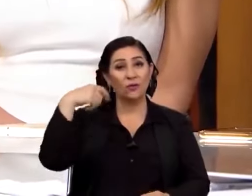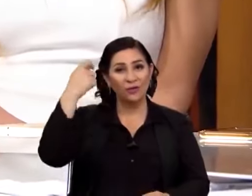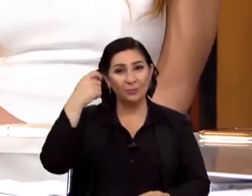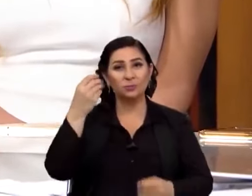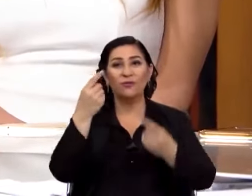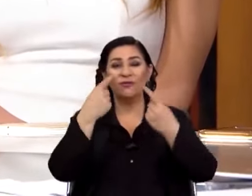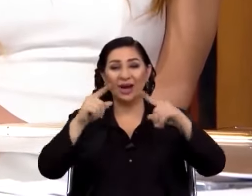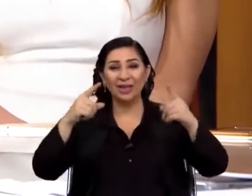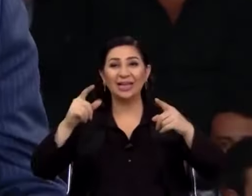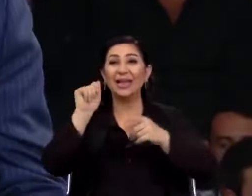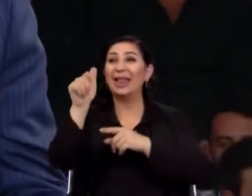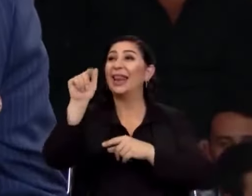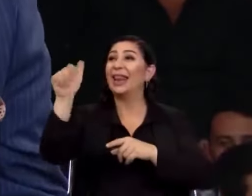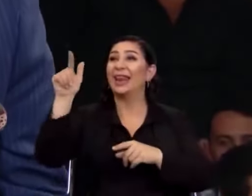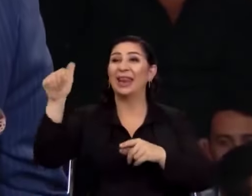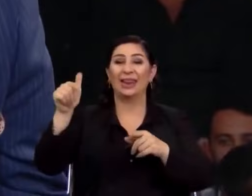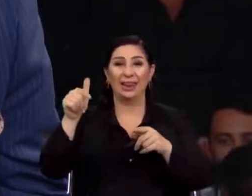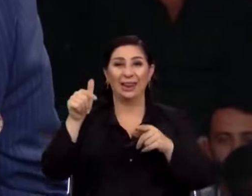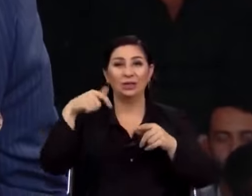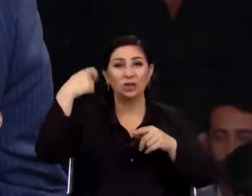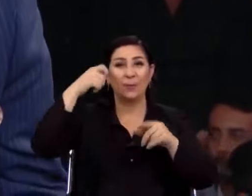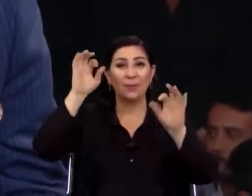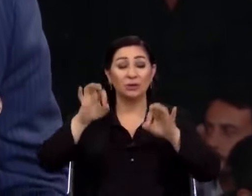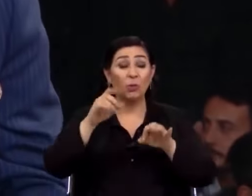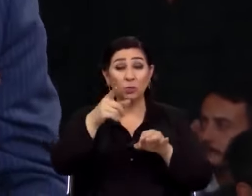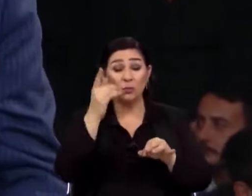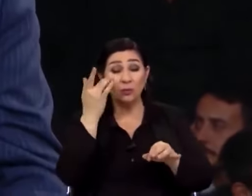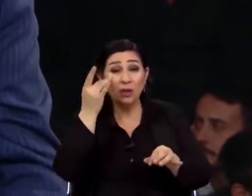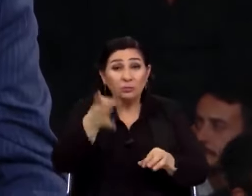ilde çekilmeye başladı Bunun keşfi de çok güzel sinemacılar tarafından Evet e